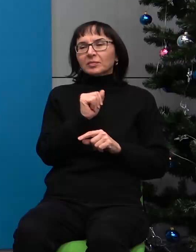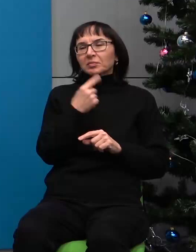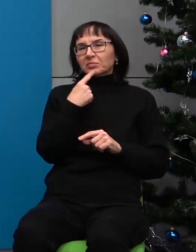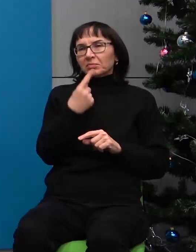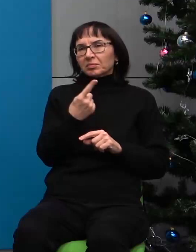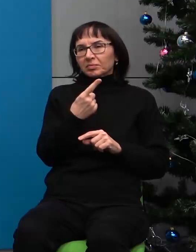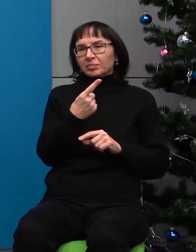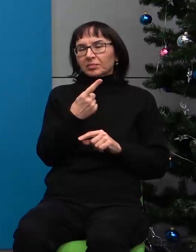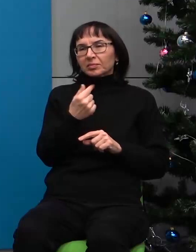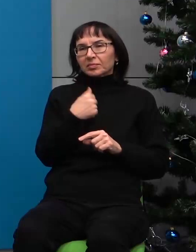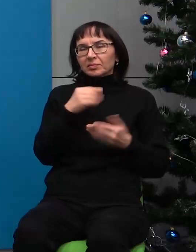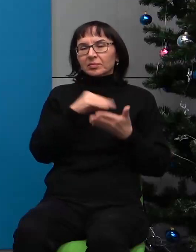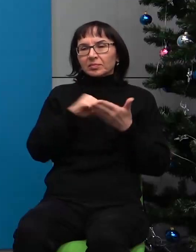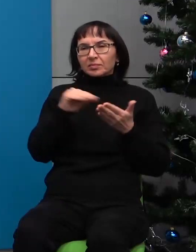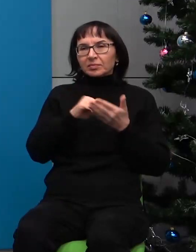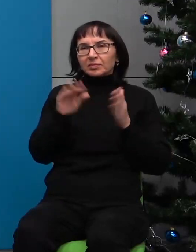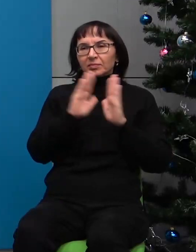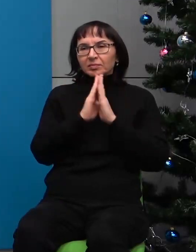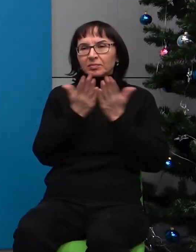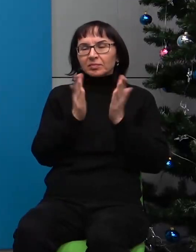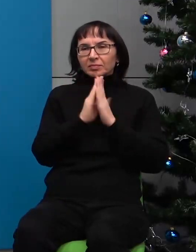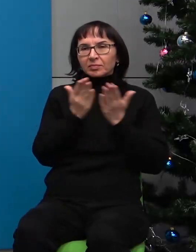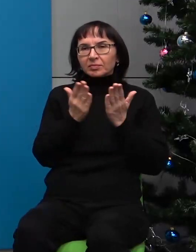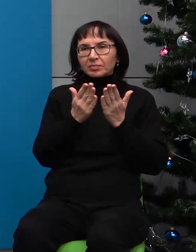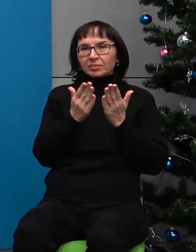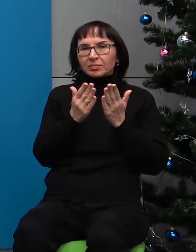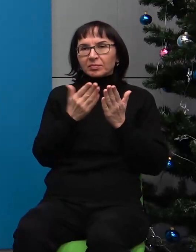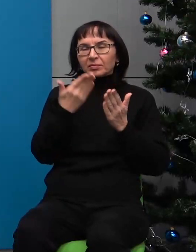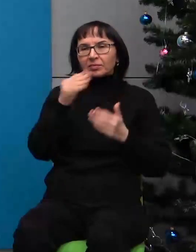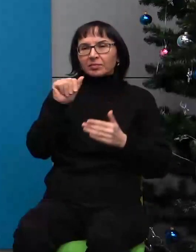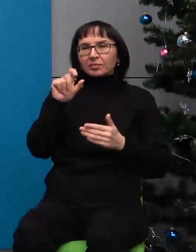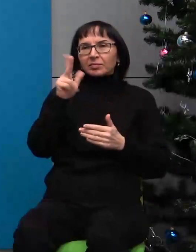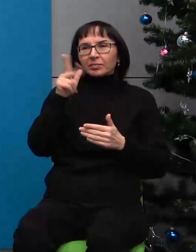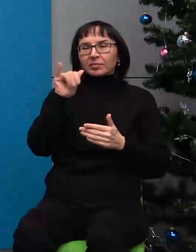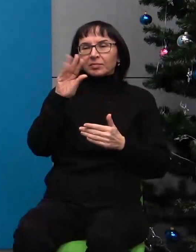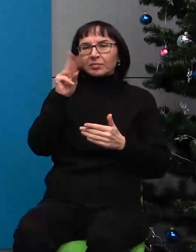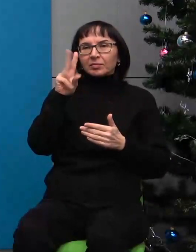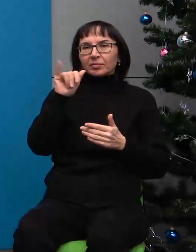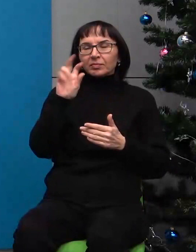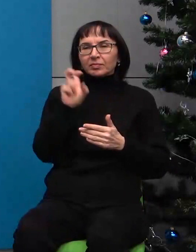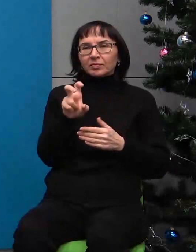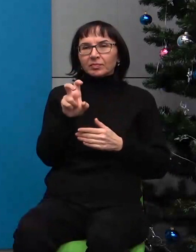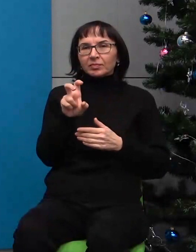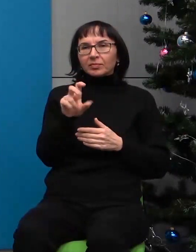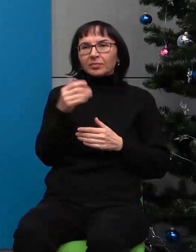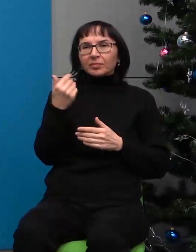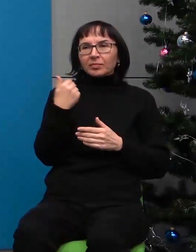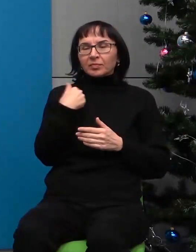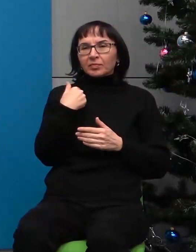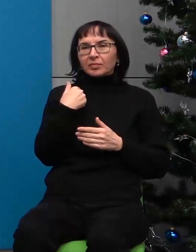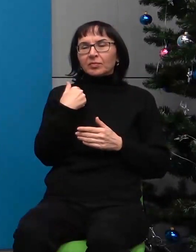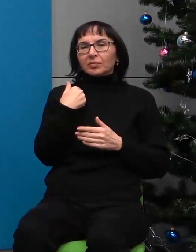ja pisałem kiedyś książkę o Cacie Mackiewiczu. W latach 80. były jakieś tam archiwa po nim w Londynie.